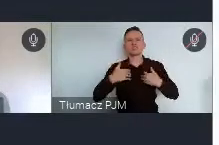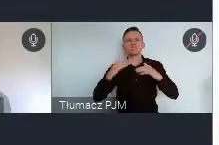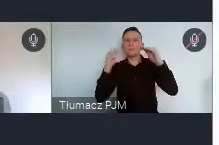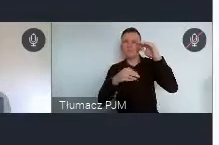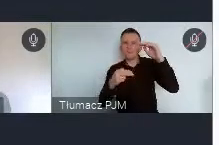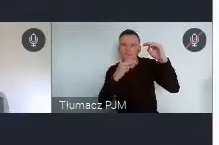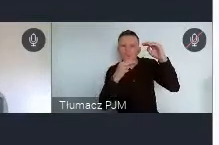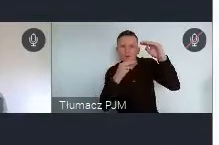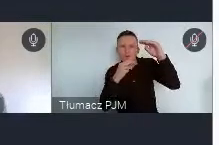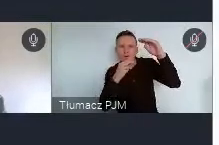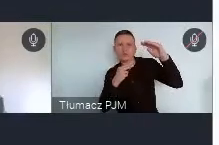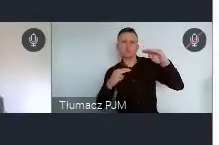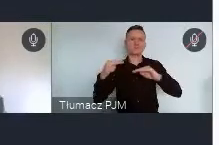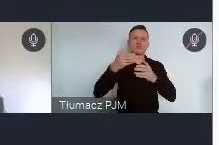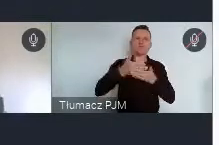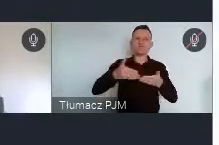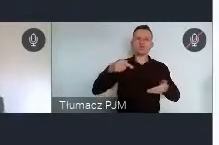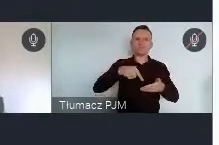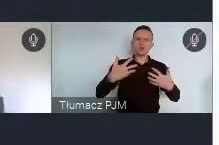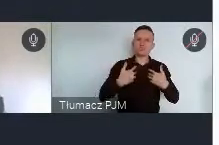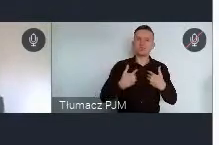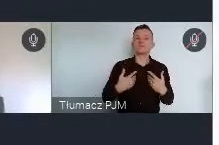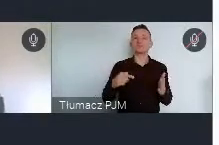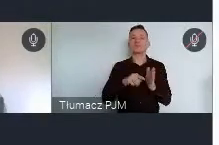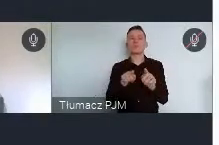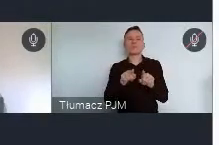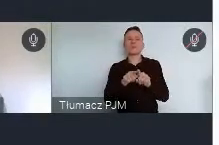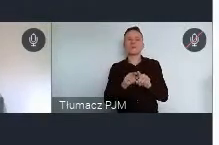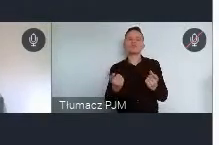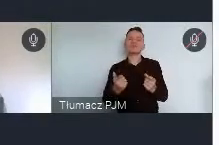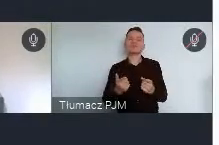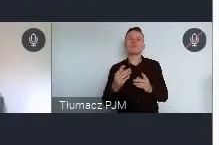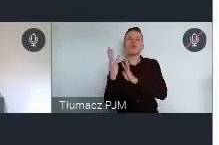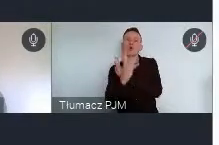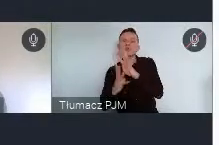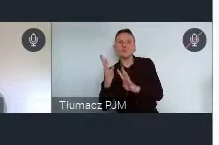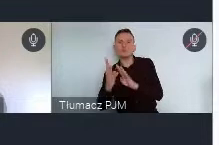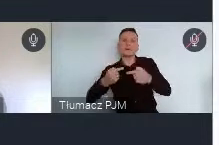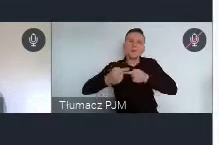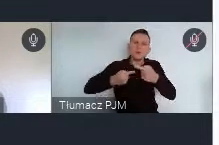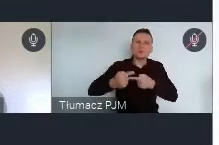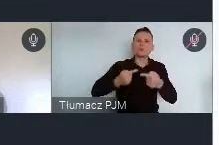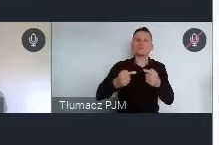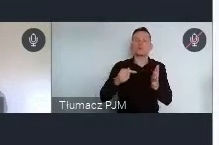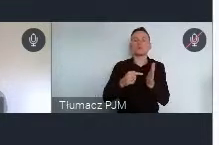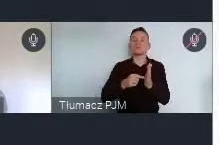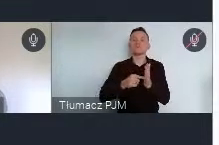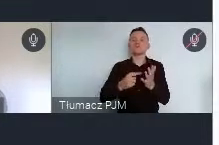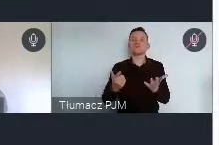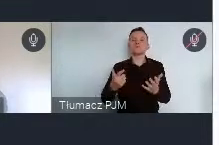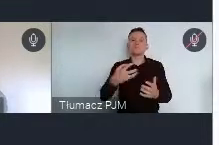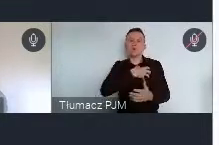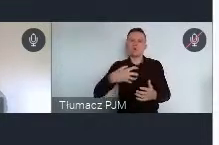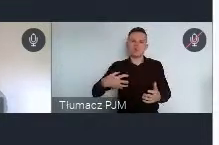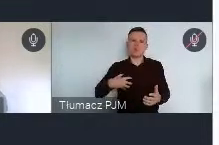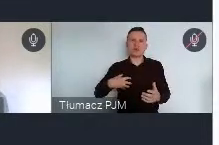ale też odpowiedzialna konsumpcja i produkcja, czyli to, co najczęściej w tej chwili sprowadzamy do gospodarki obiegu zamkniętym.